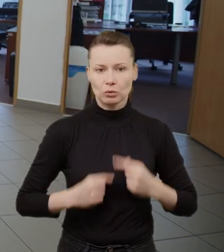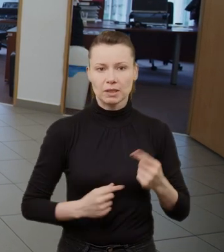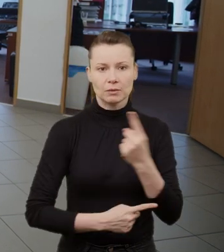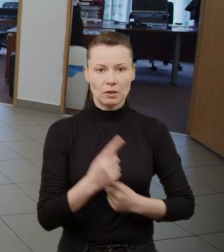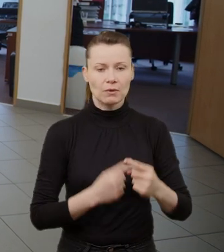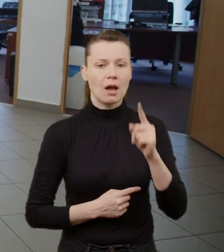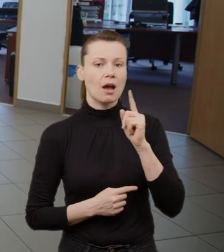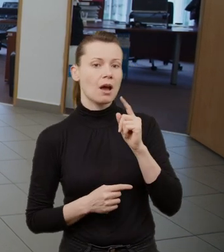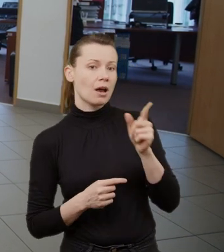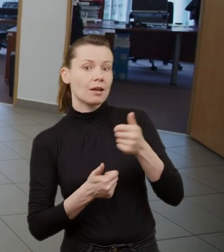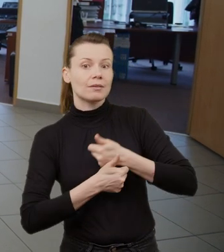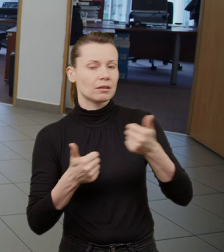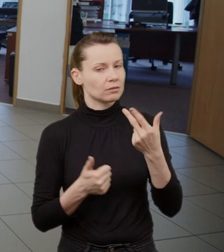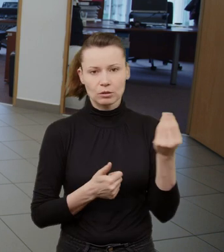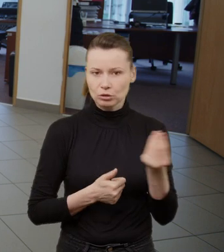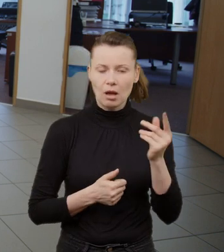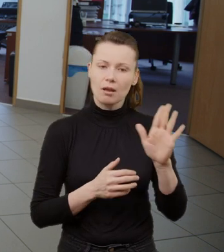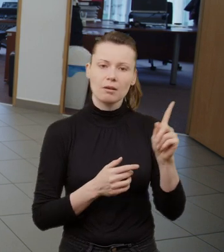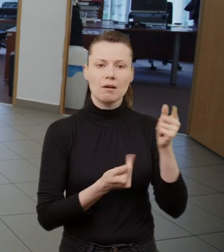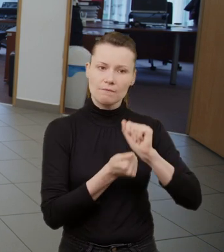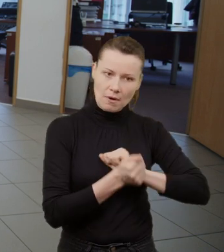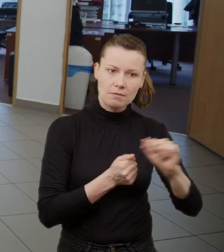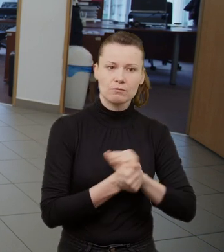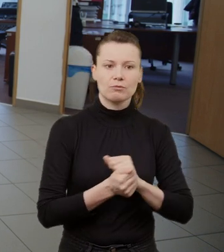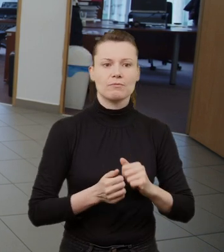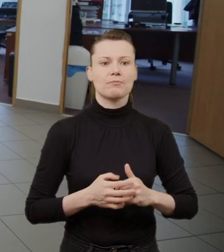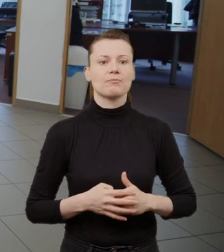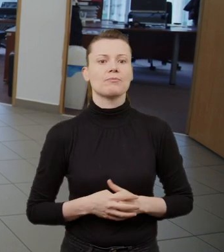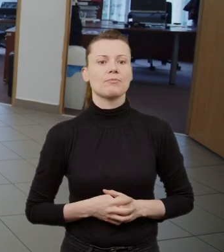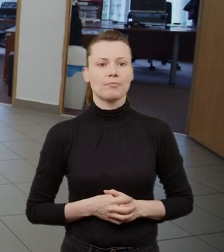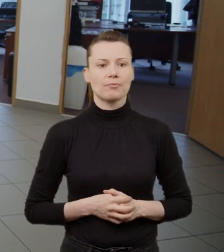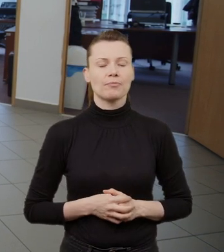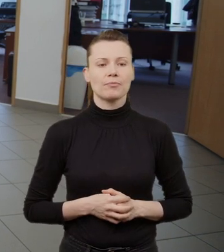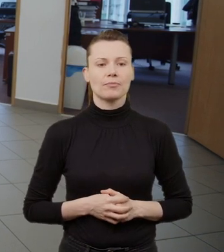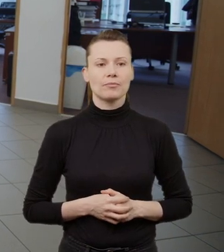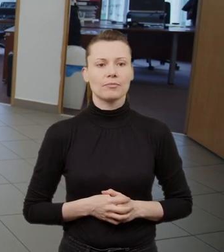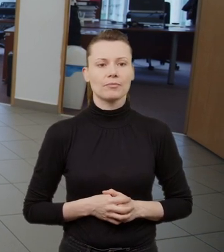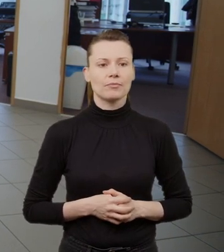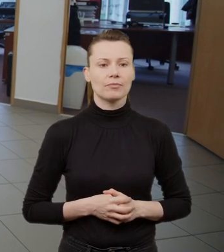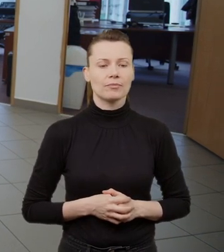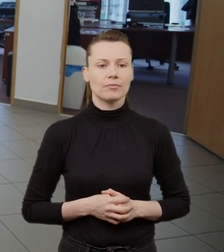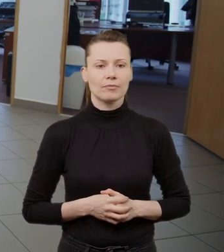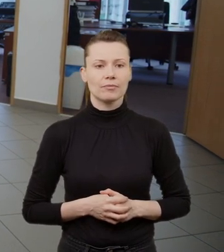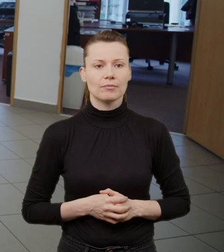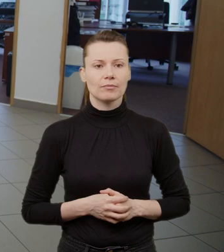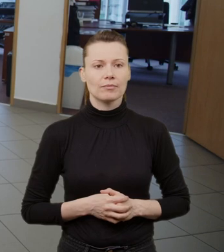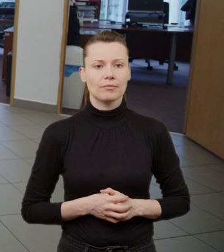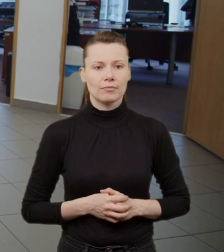a jedna z nich jest dostępna dla osób z niepełnosprawnościami, co prawda w sposób nieidealny, ale walczymy o to.